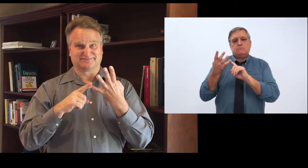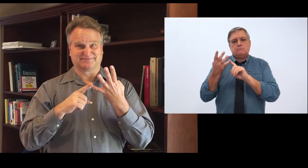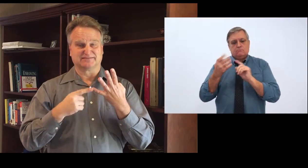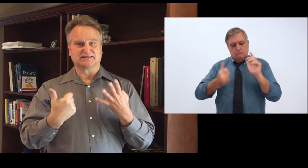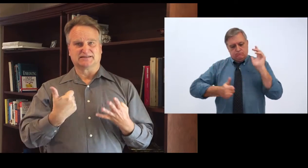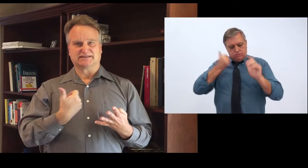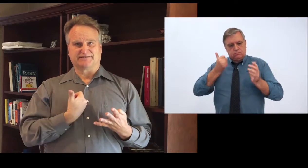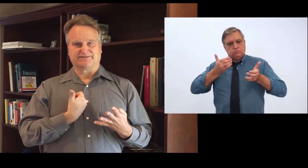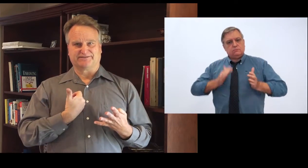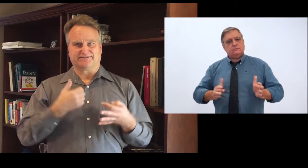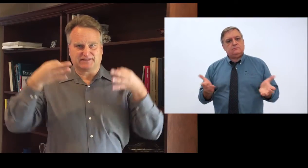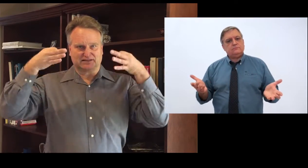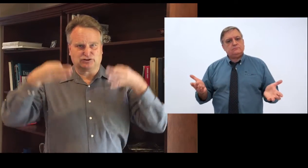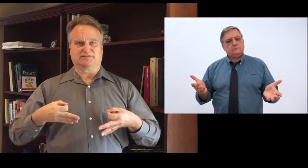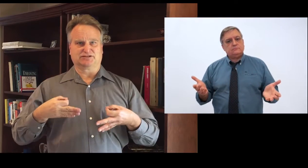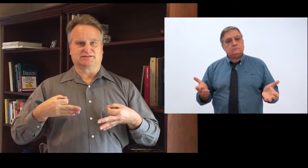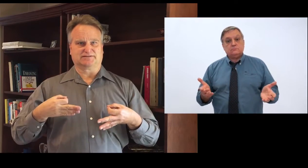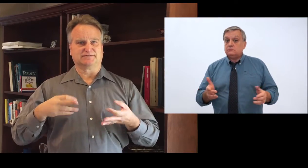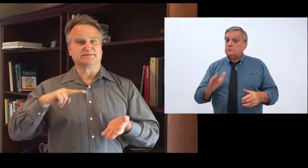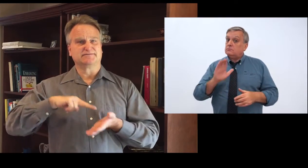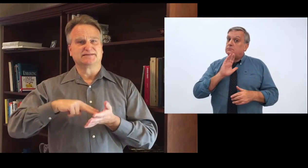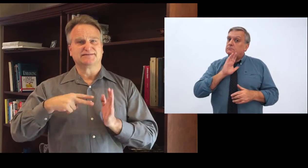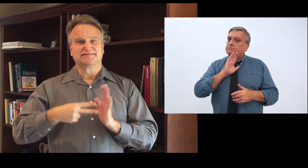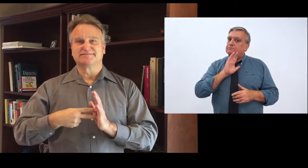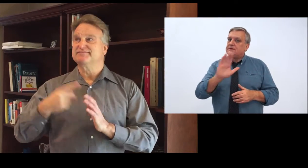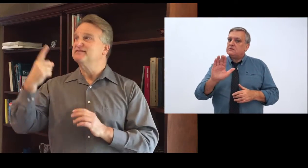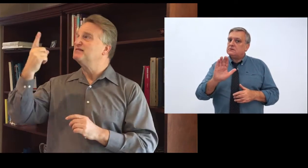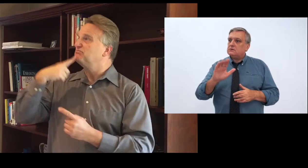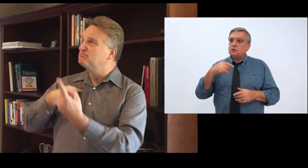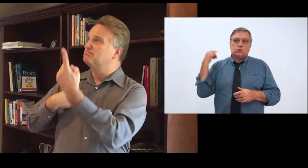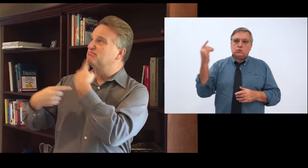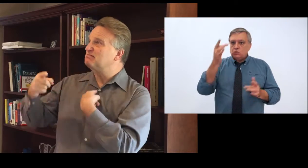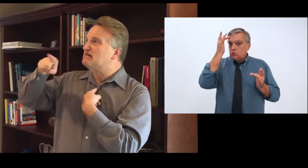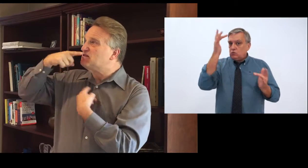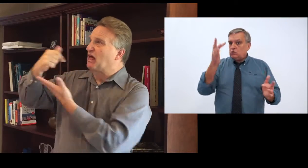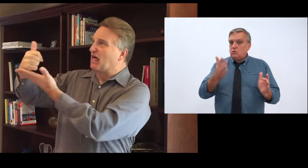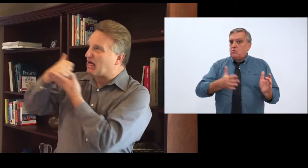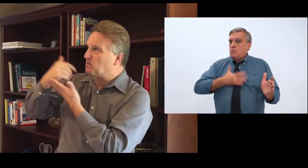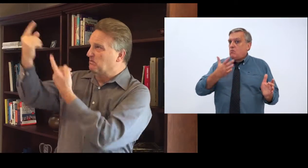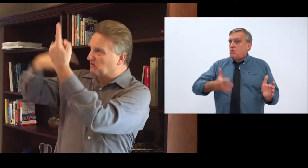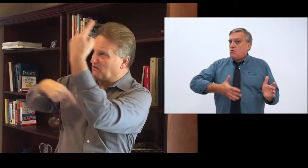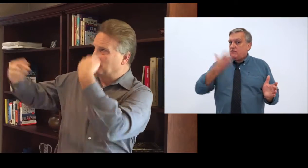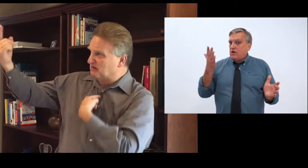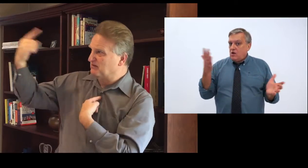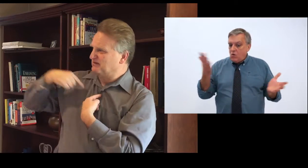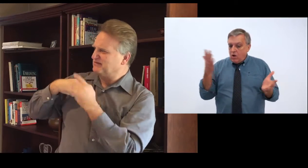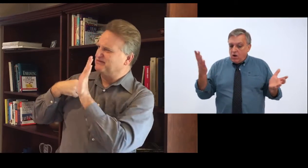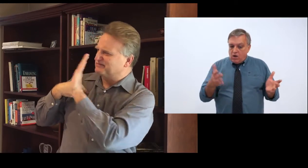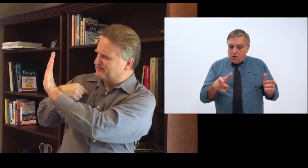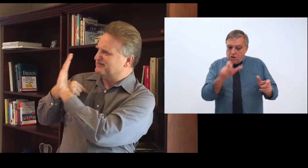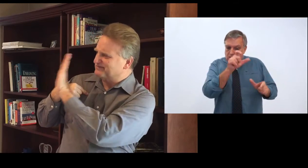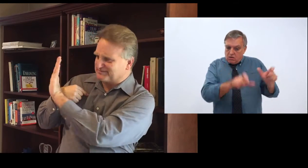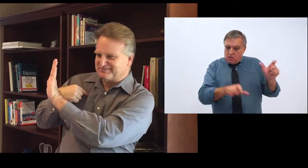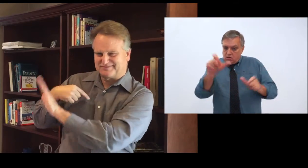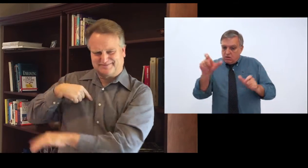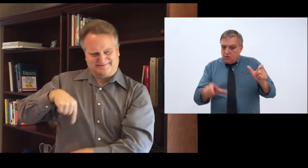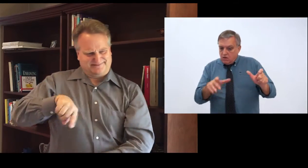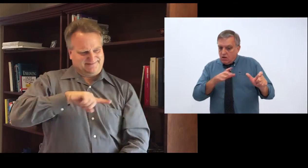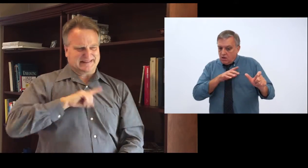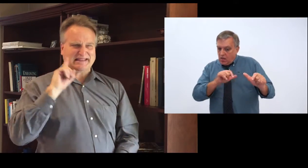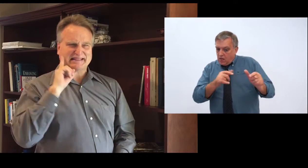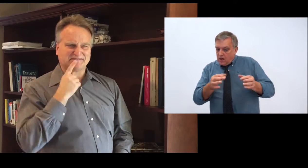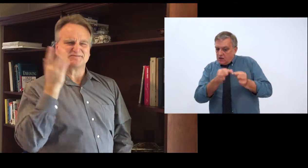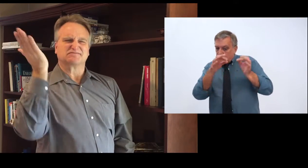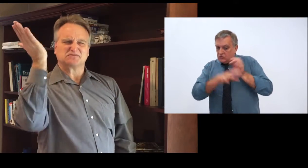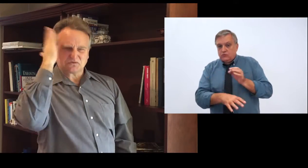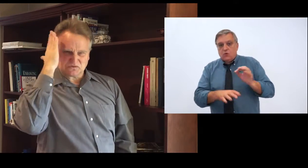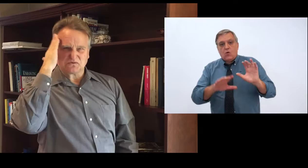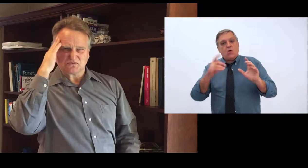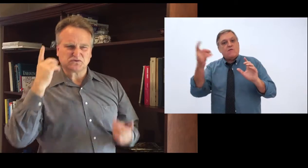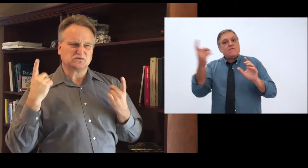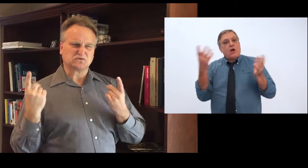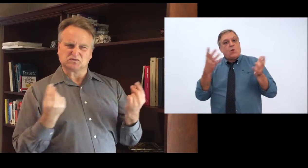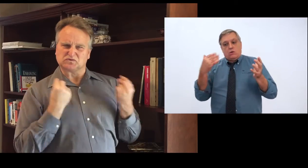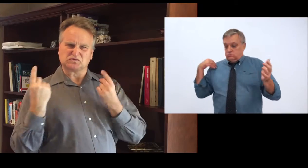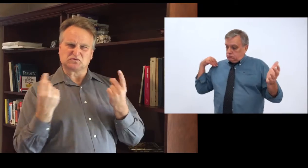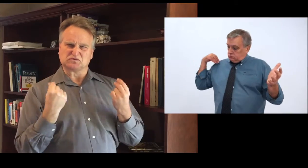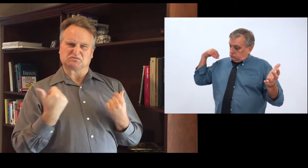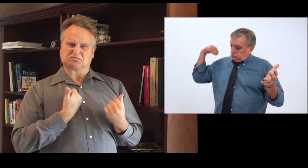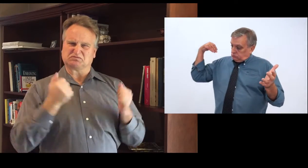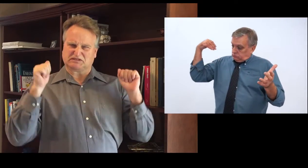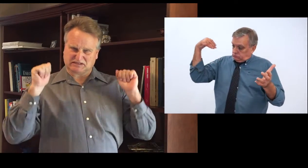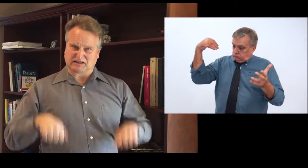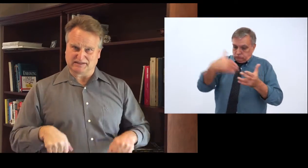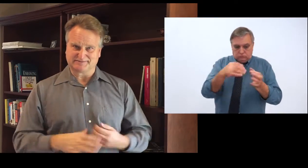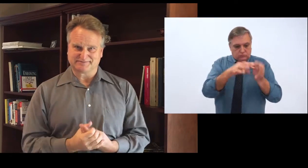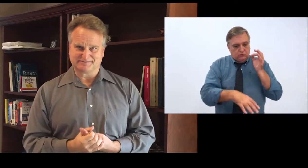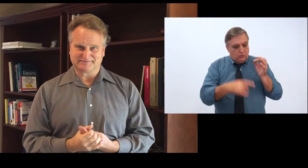4) auto-détermination.